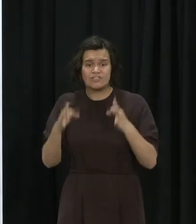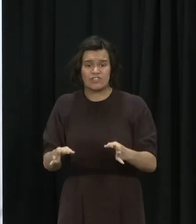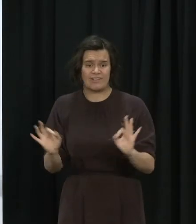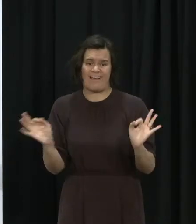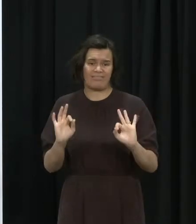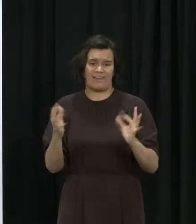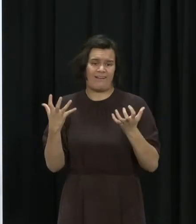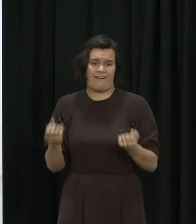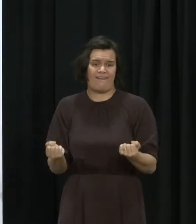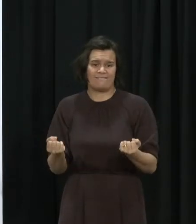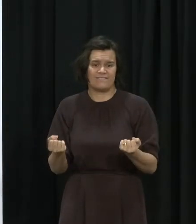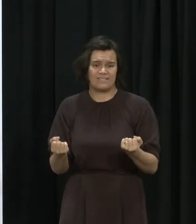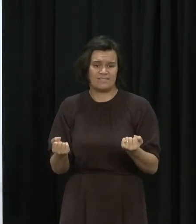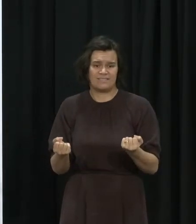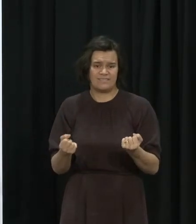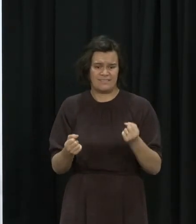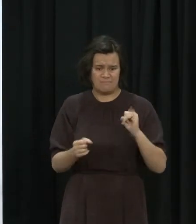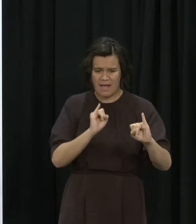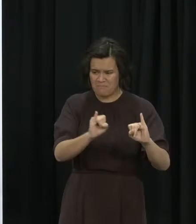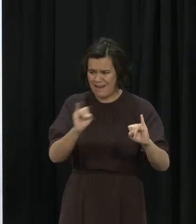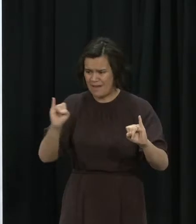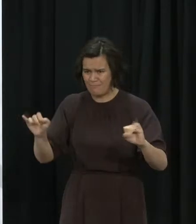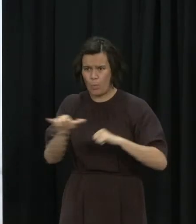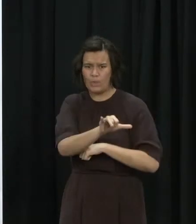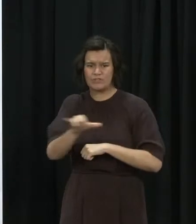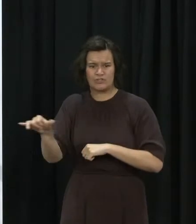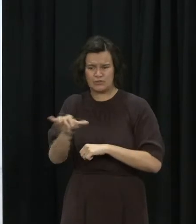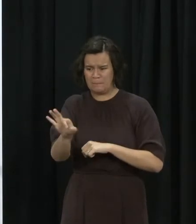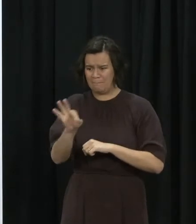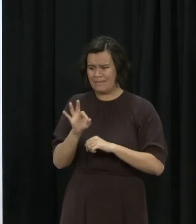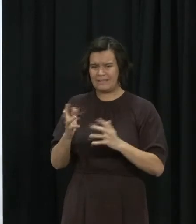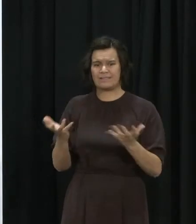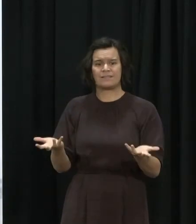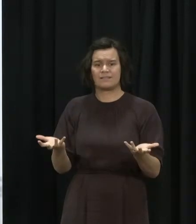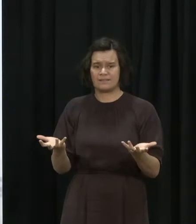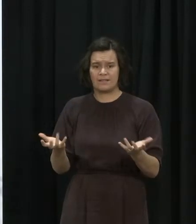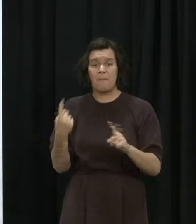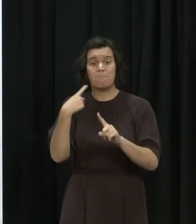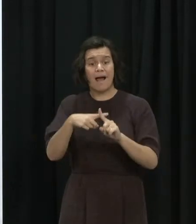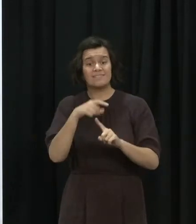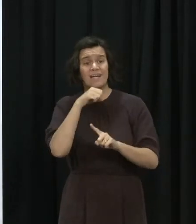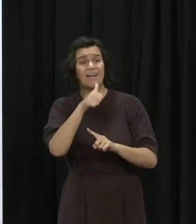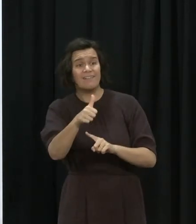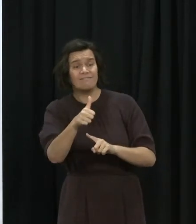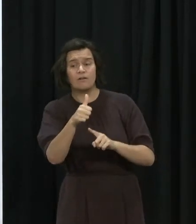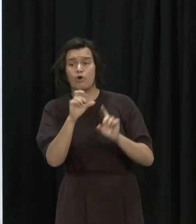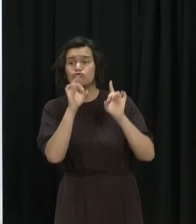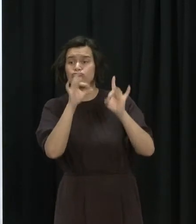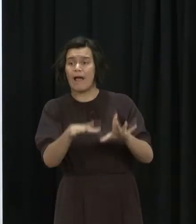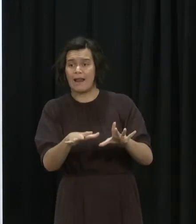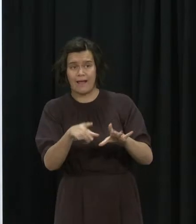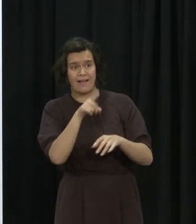oranga ka tino nui, ka tino pai taatau he maha nga whakaaro ki tera, engari ka whakataimahatia ano e matou ki runga i te kaha